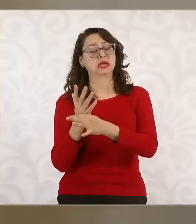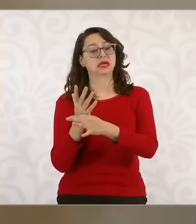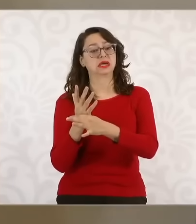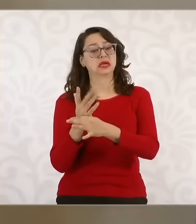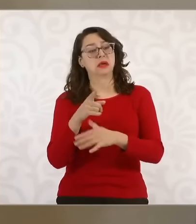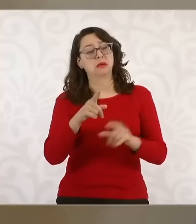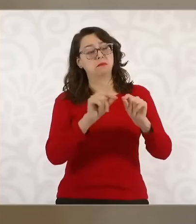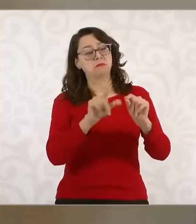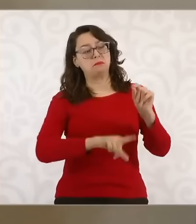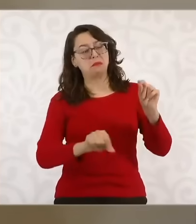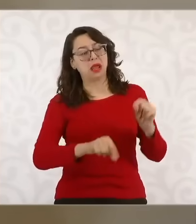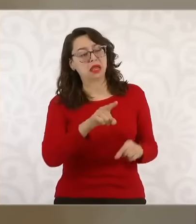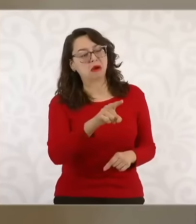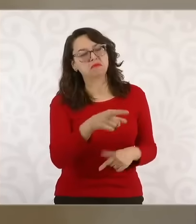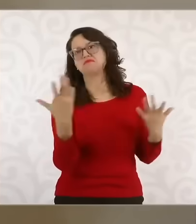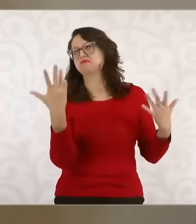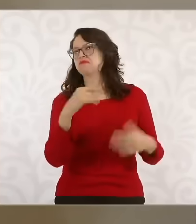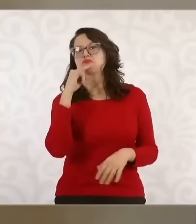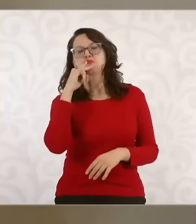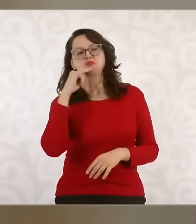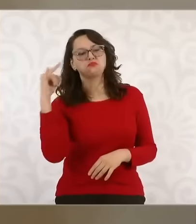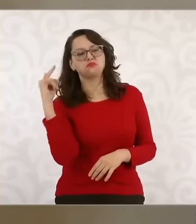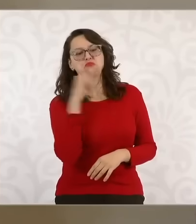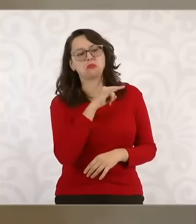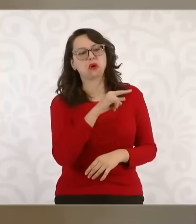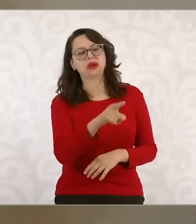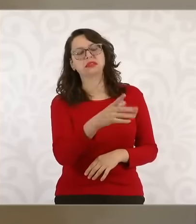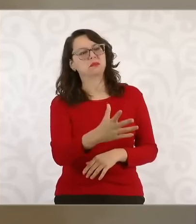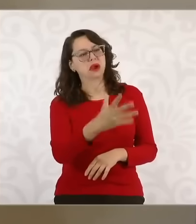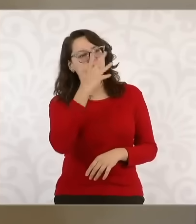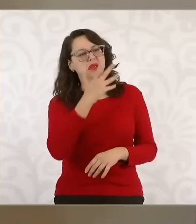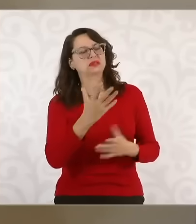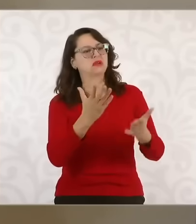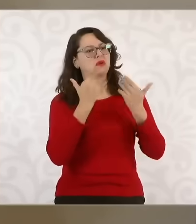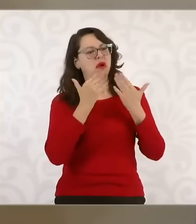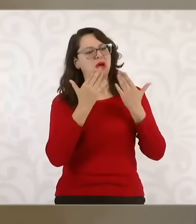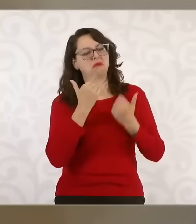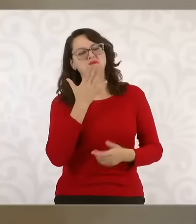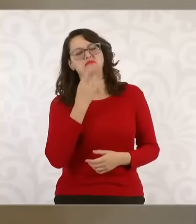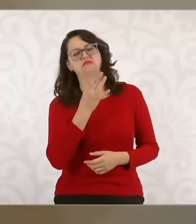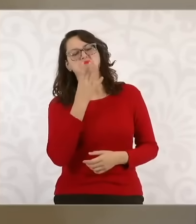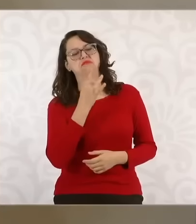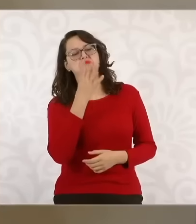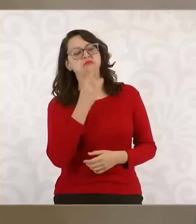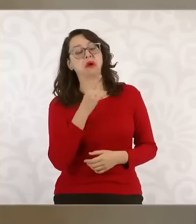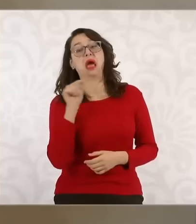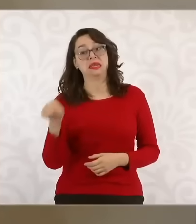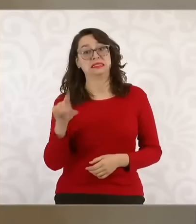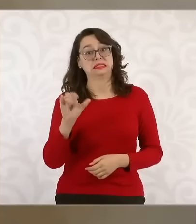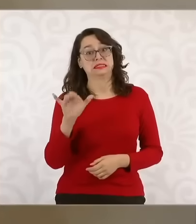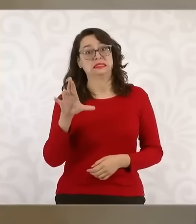de México frente a estos hechos. Y pues así como muchos opinadores siguieron este discurso. ¿Qué